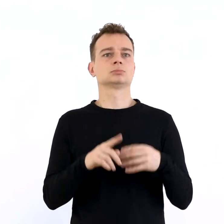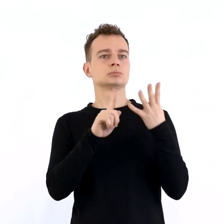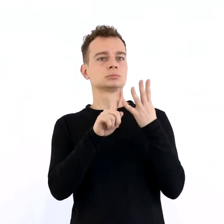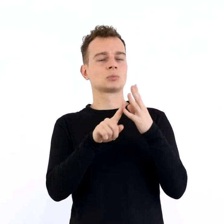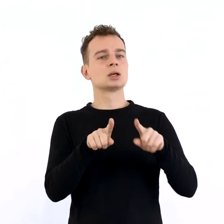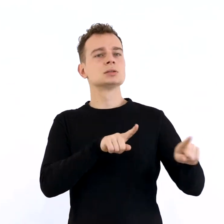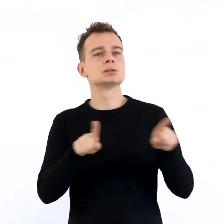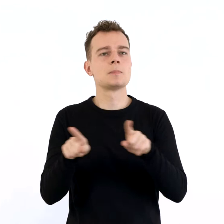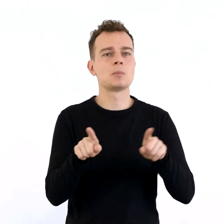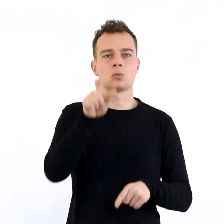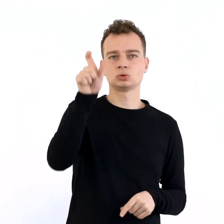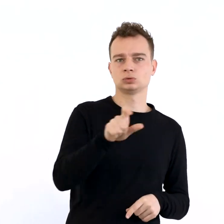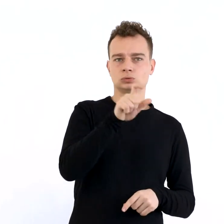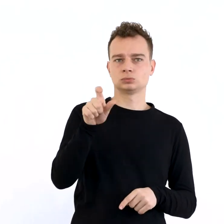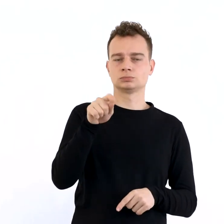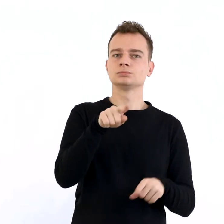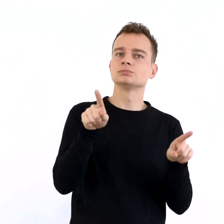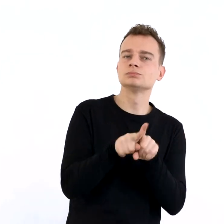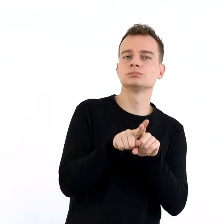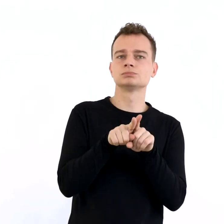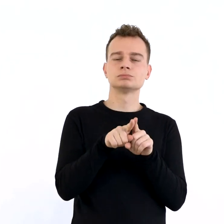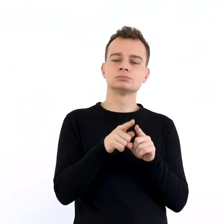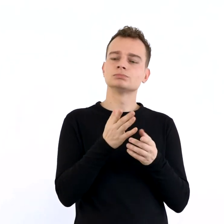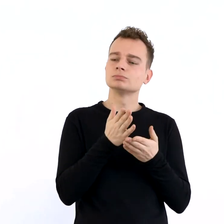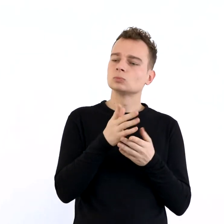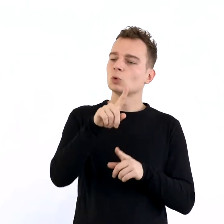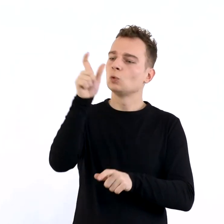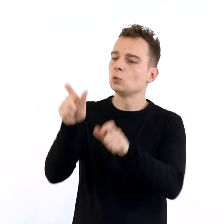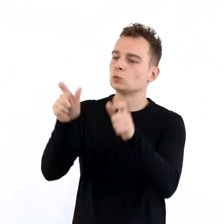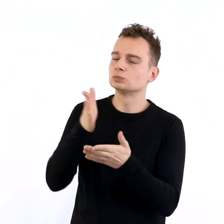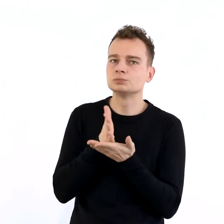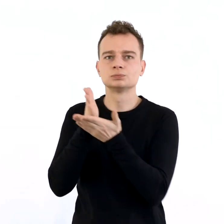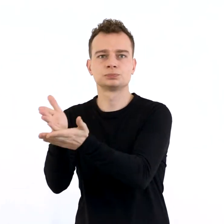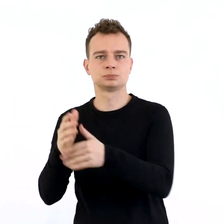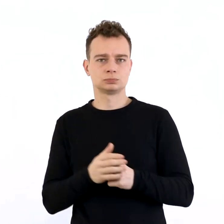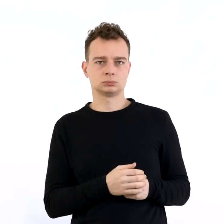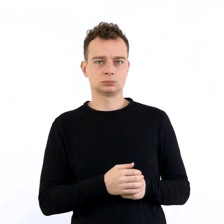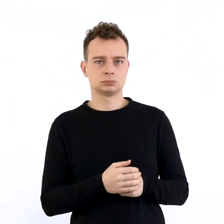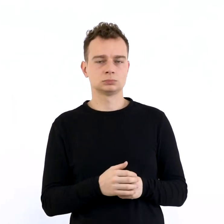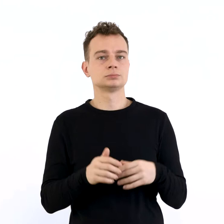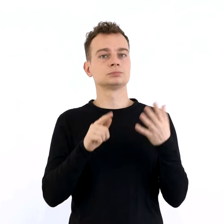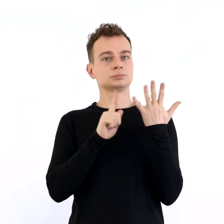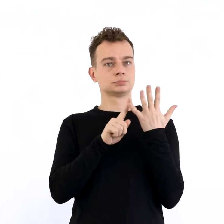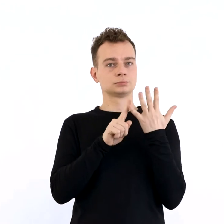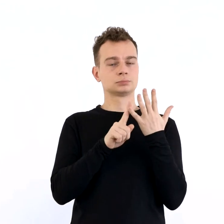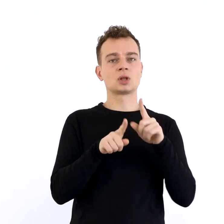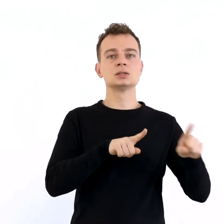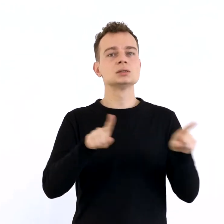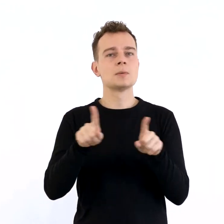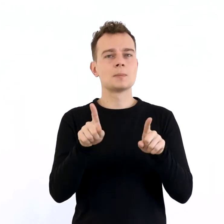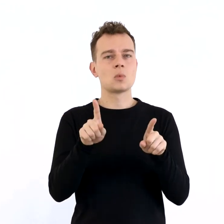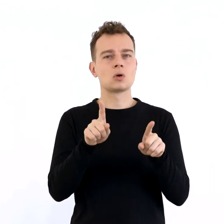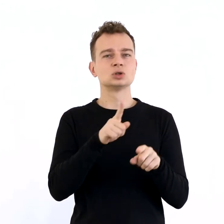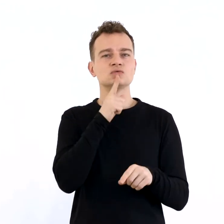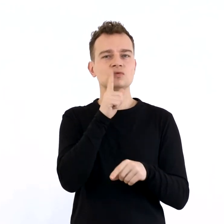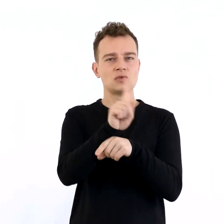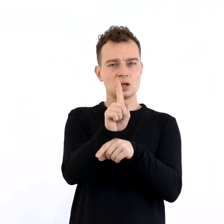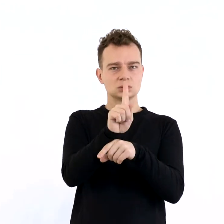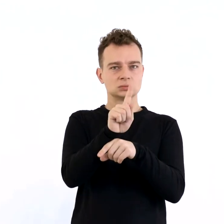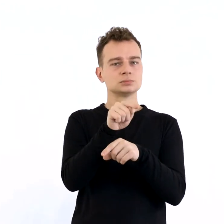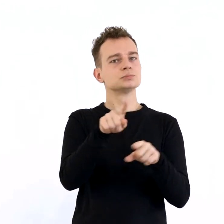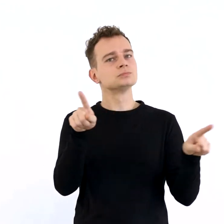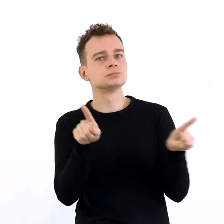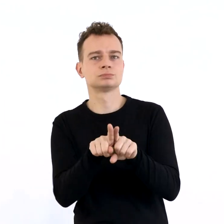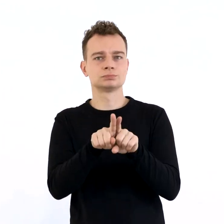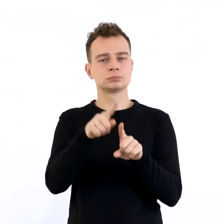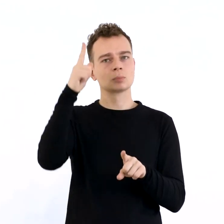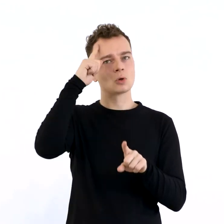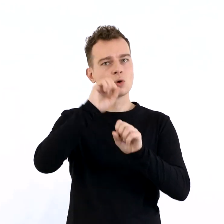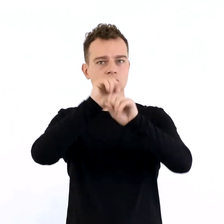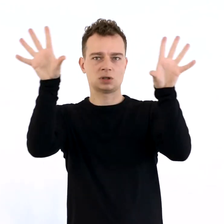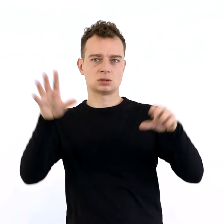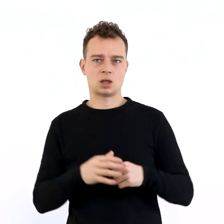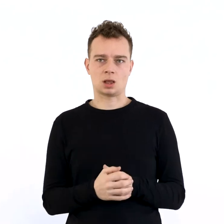symbol krzyża (zbawienie ludzi), symbol świecy (oświecenie).